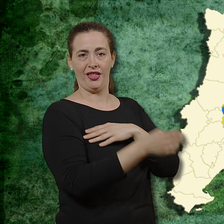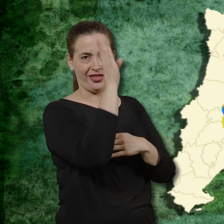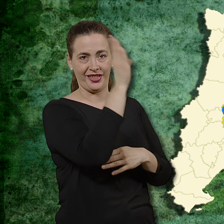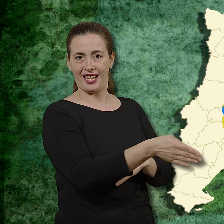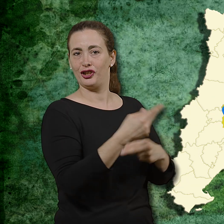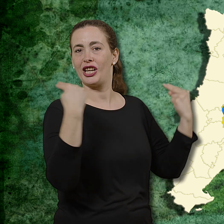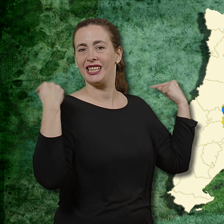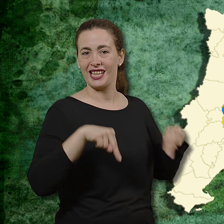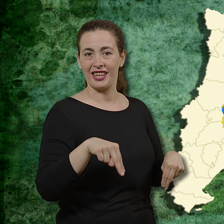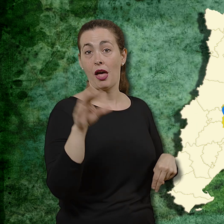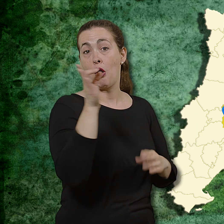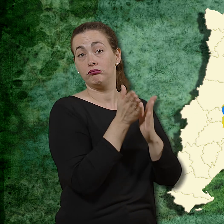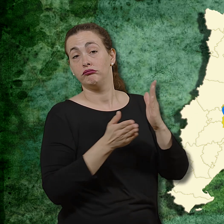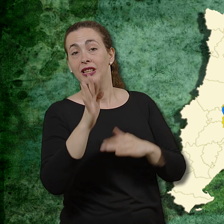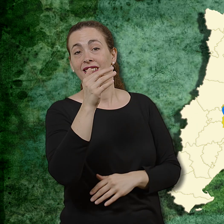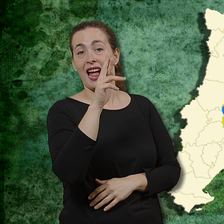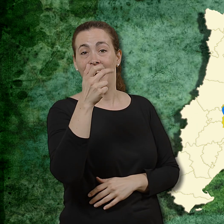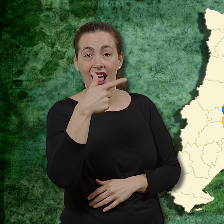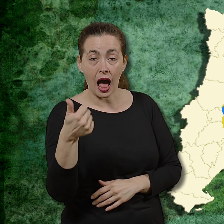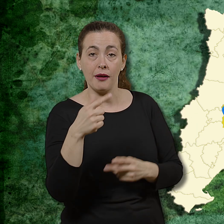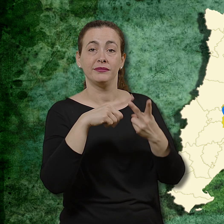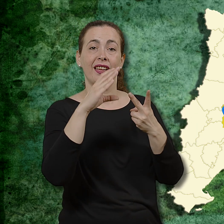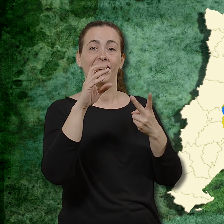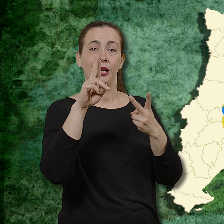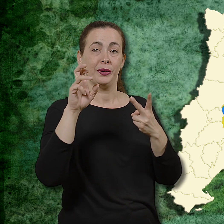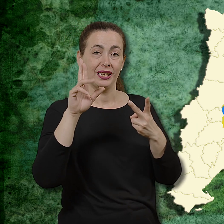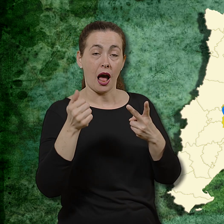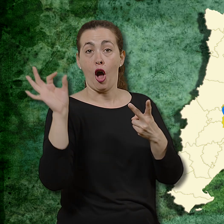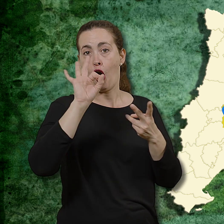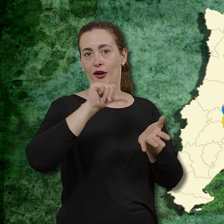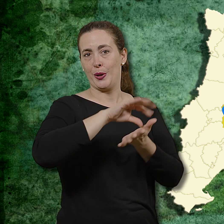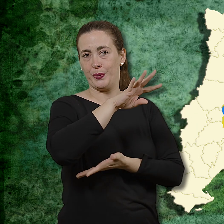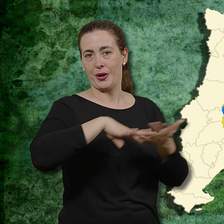que la uneix d’una banda amb Lleida i de l'altra amb Tàrrega, Cervera i Barcelona.